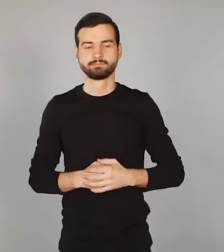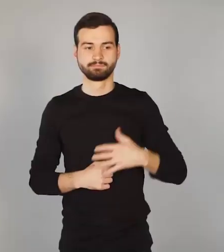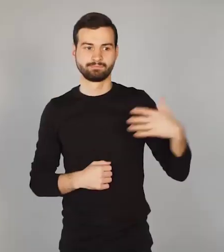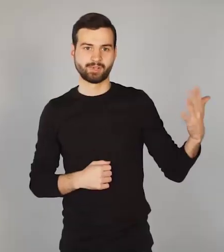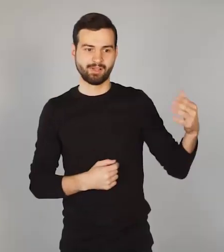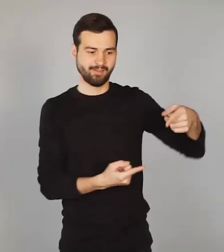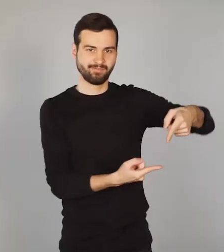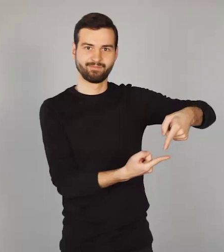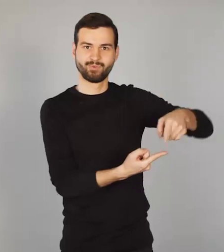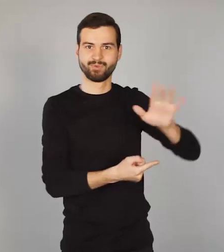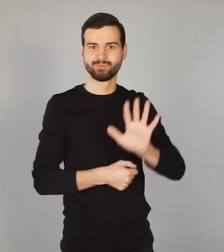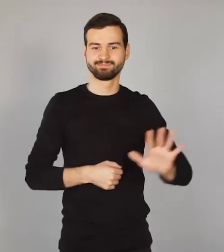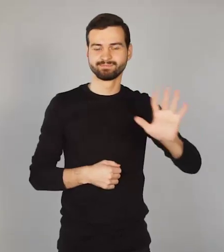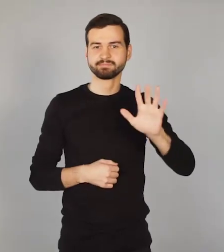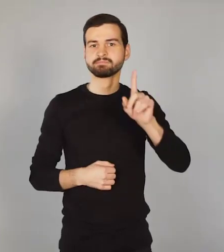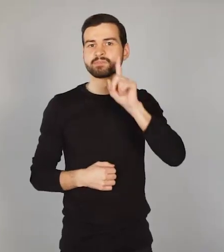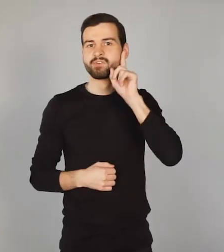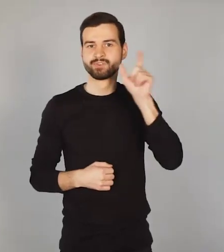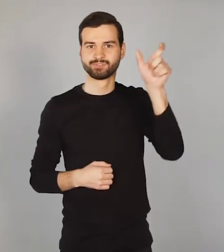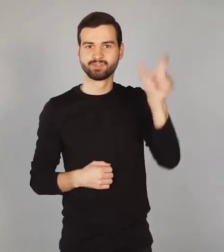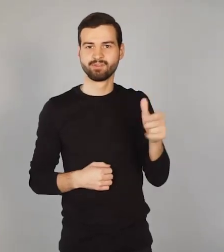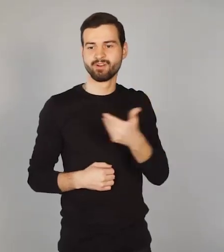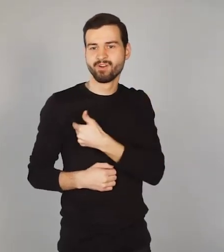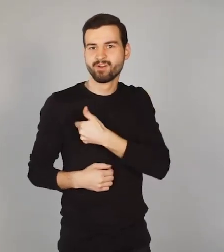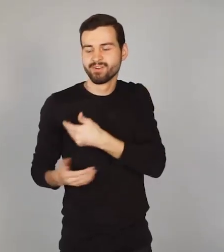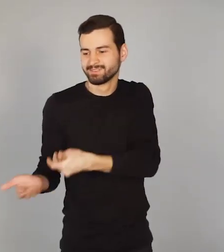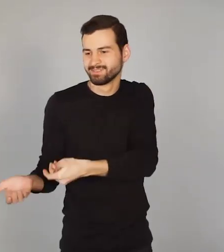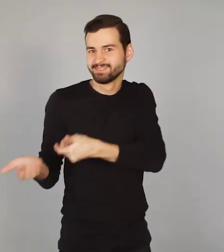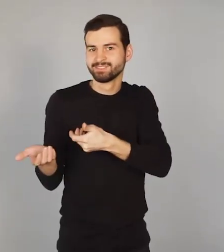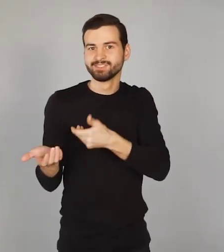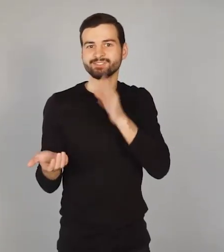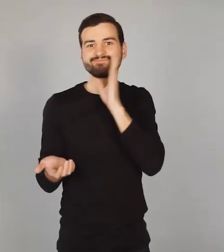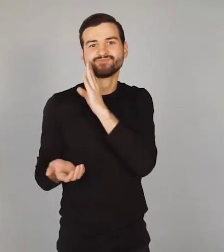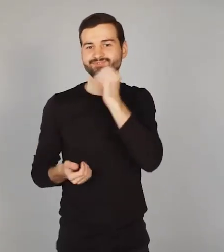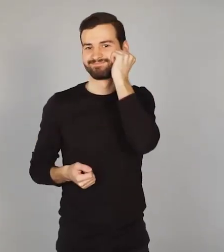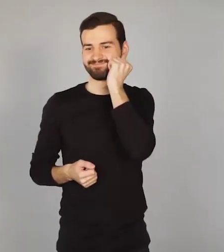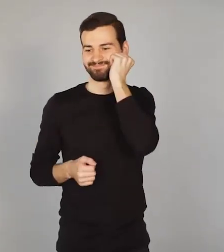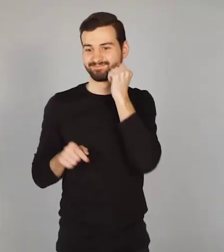В правом углу картины юноша хочет поднять с земли старую женщину.